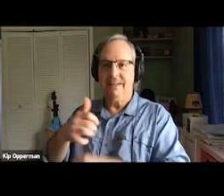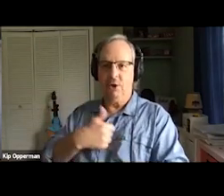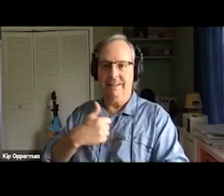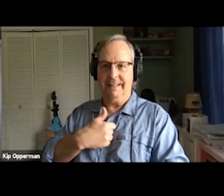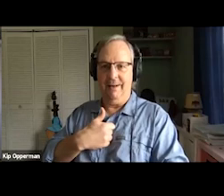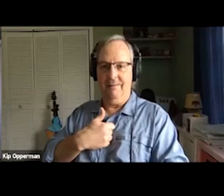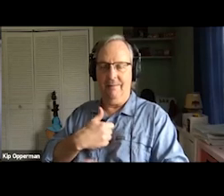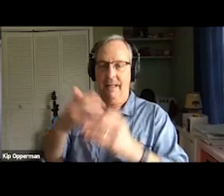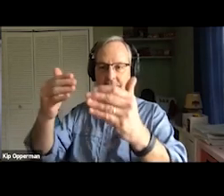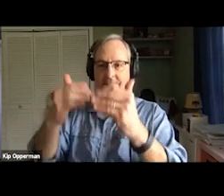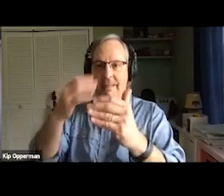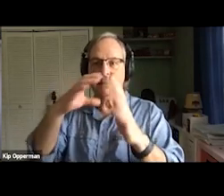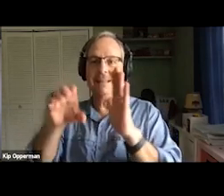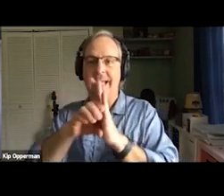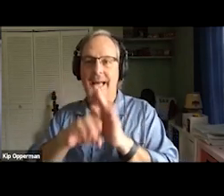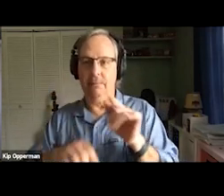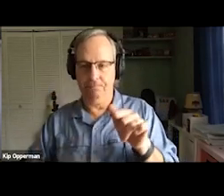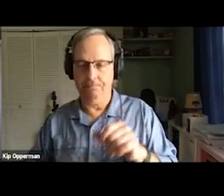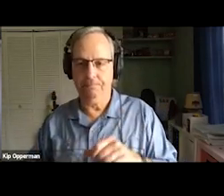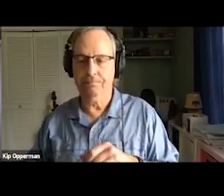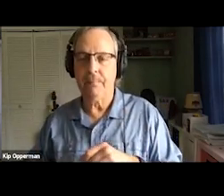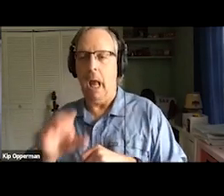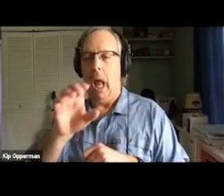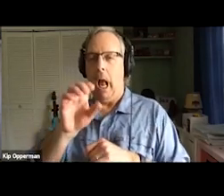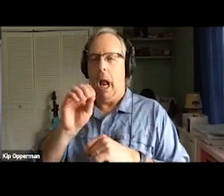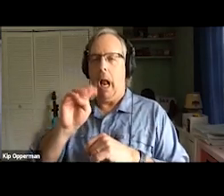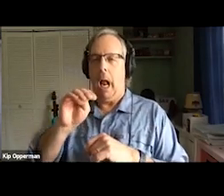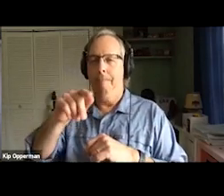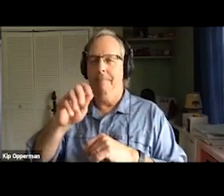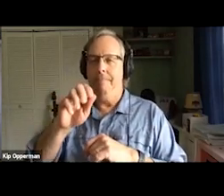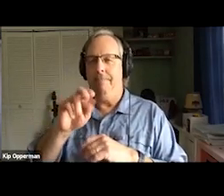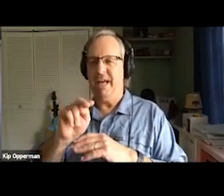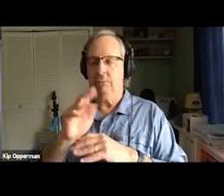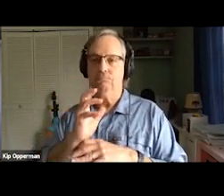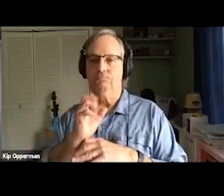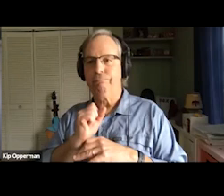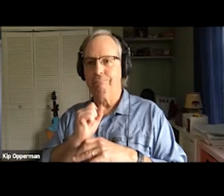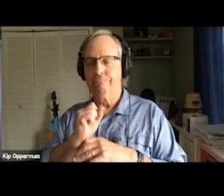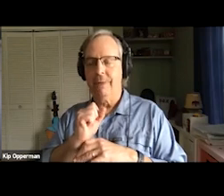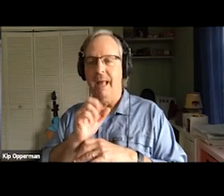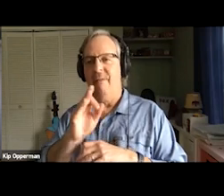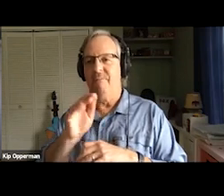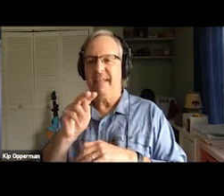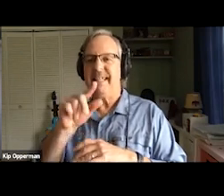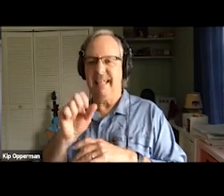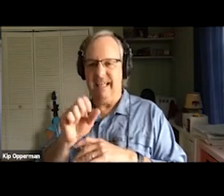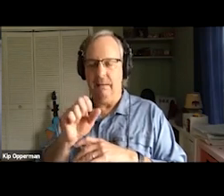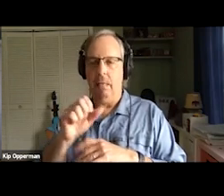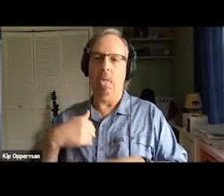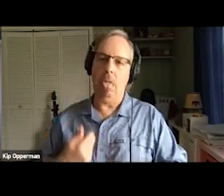Si pasas a la siguiente diapositiva, fatiga por compasión, esto es realmente, así que la definición aquí en la pantalla